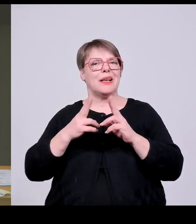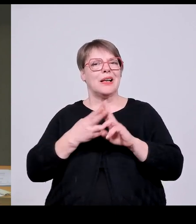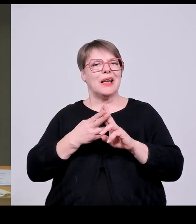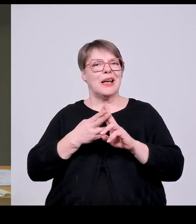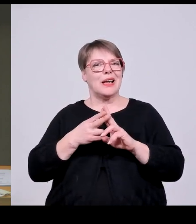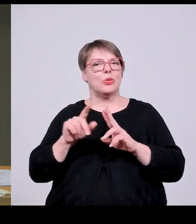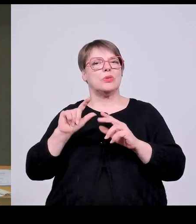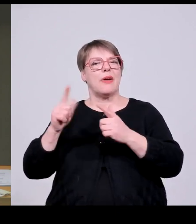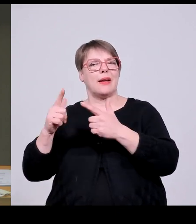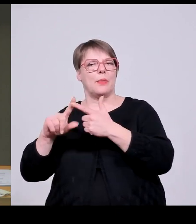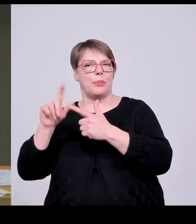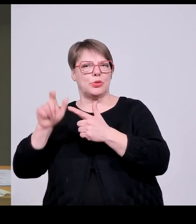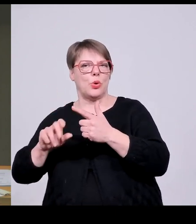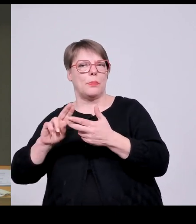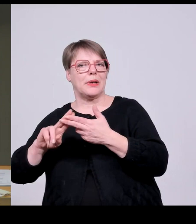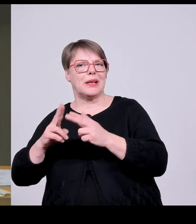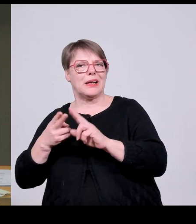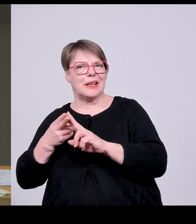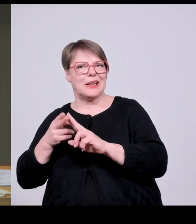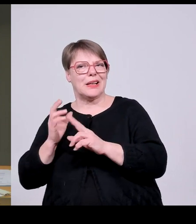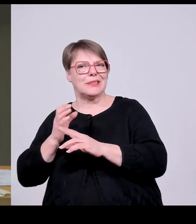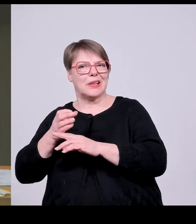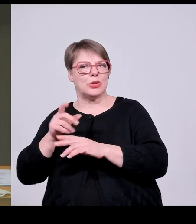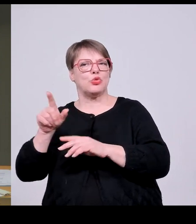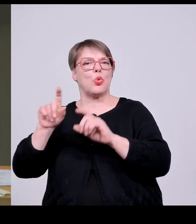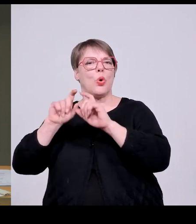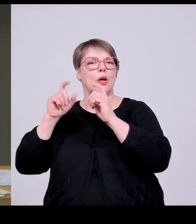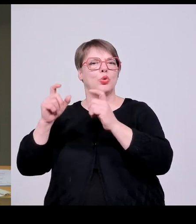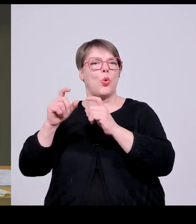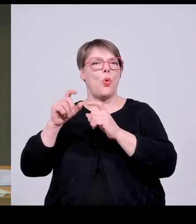Flügel Hauses Stiftung des öffentlichen Rechts Drucksache 19